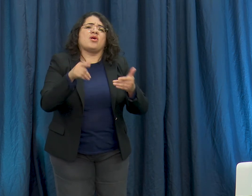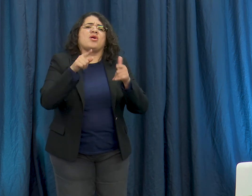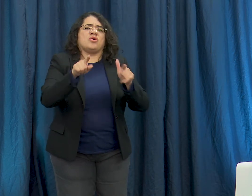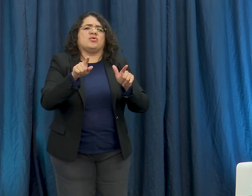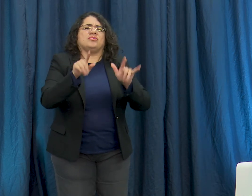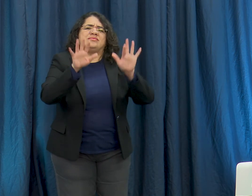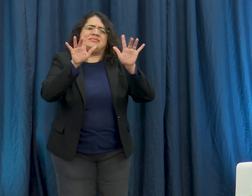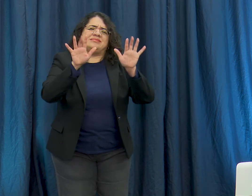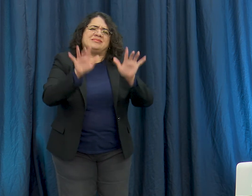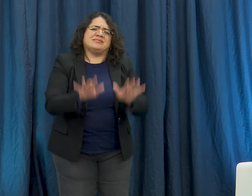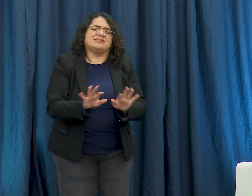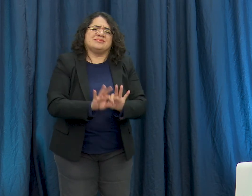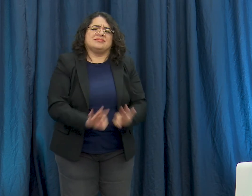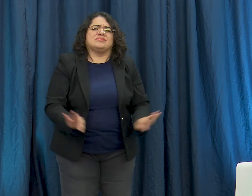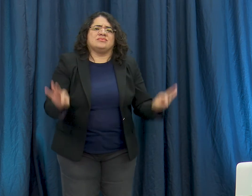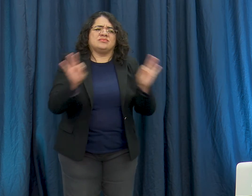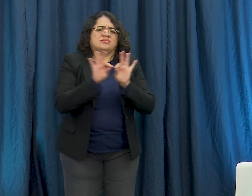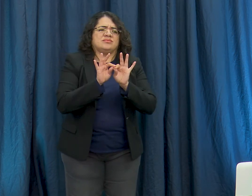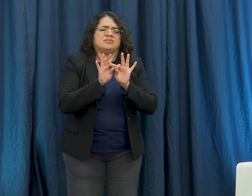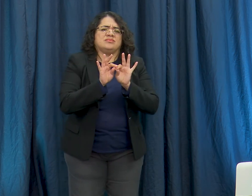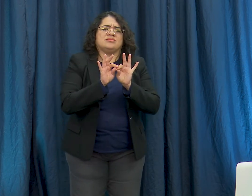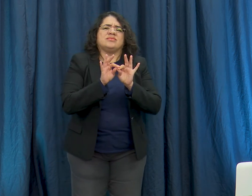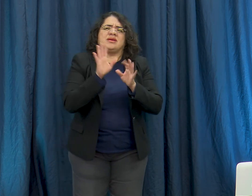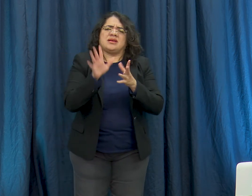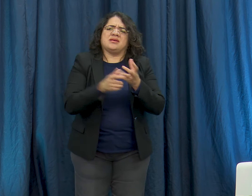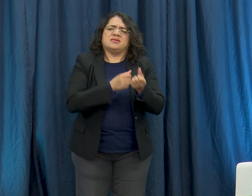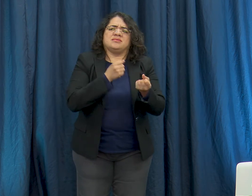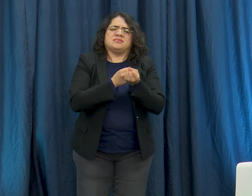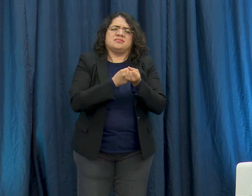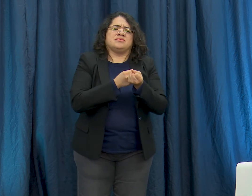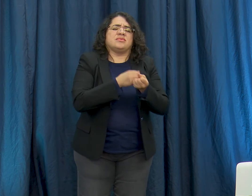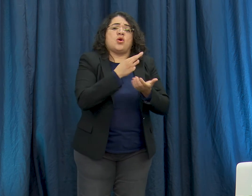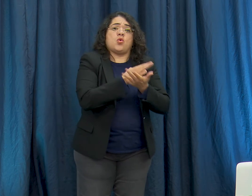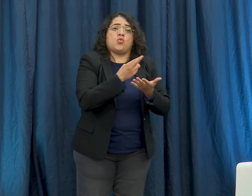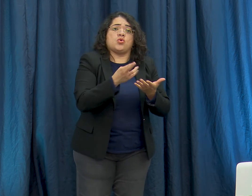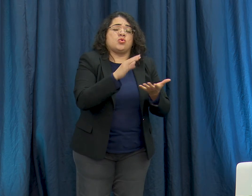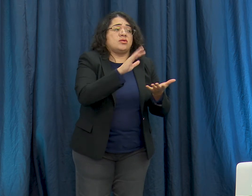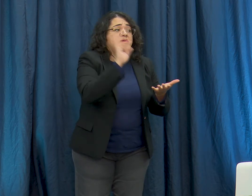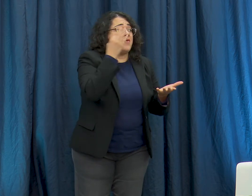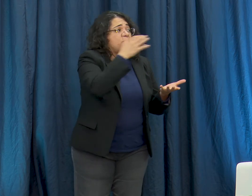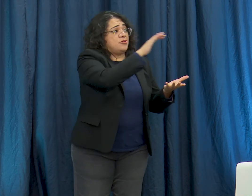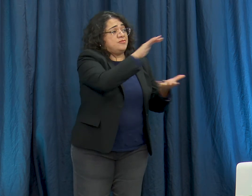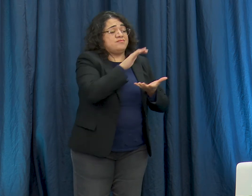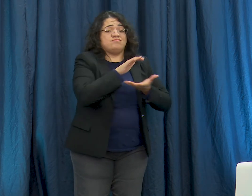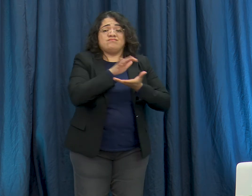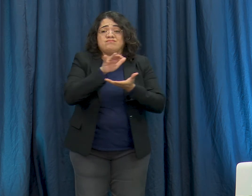con su ayuda podemos tener estos es que no se Yulin common poor completar else